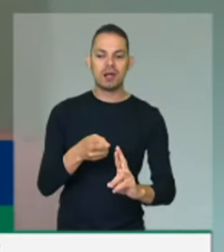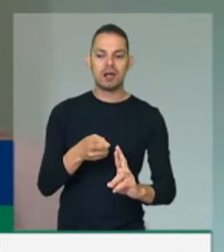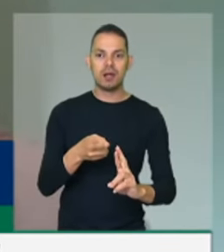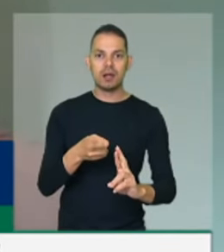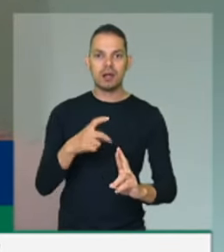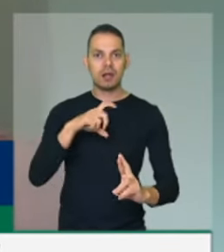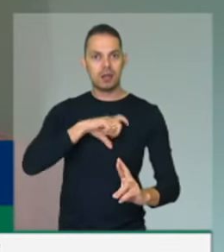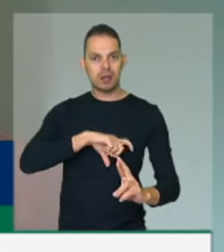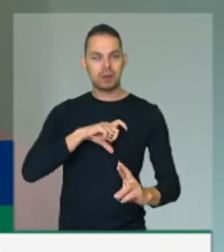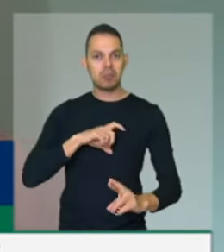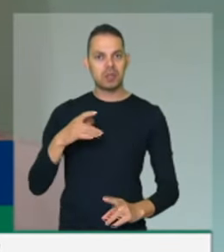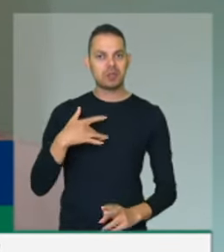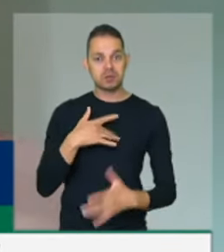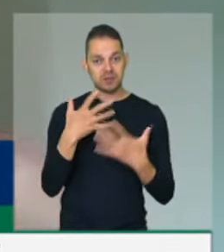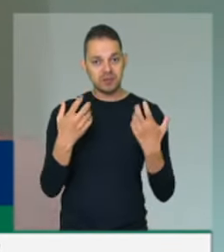QUE DÁ MENOS DO QUE 3 MIL REAIS? VAMOS FAZER. O QUE NÃO